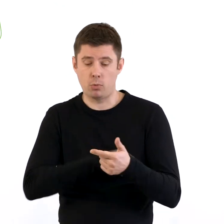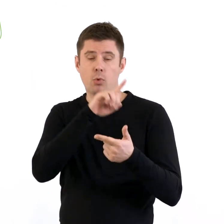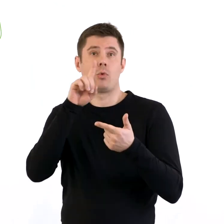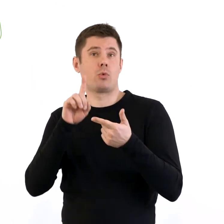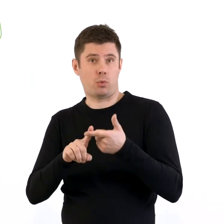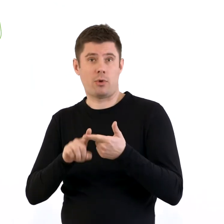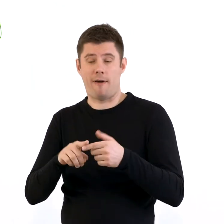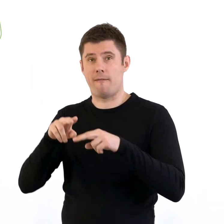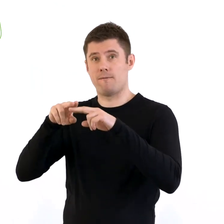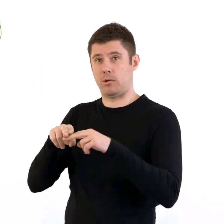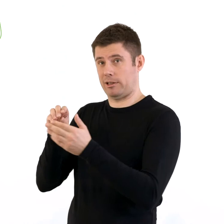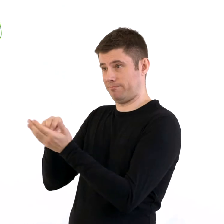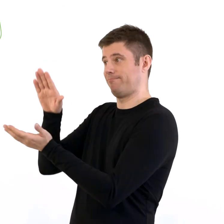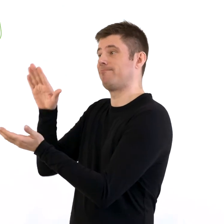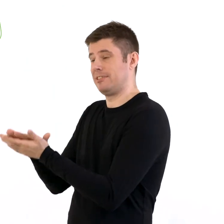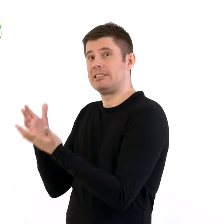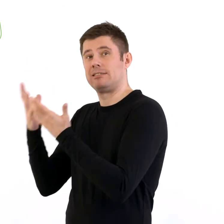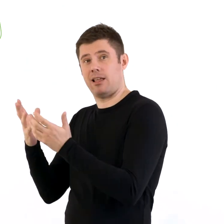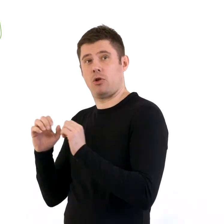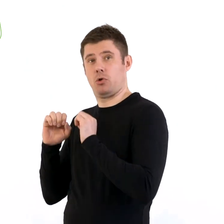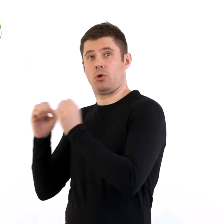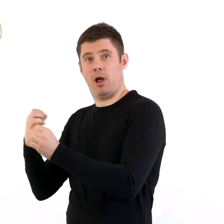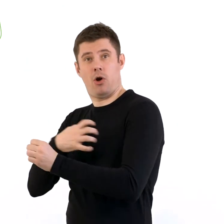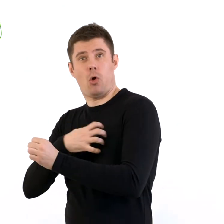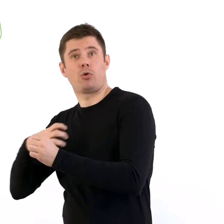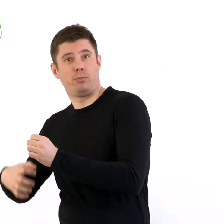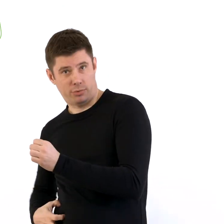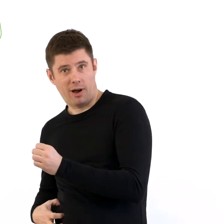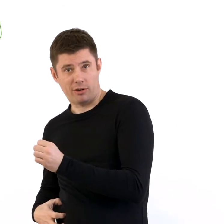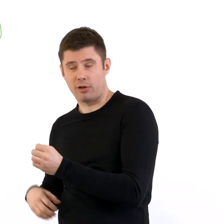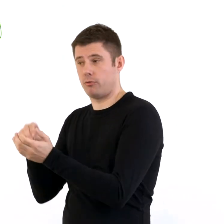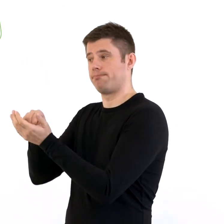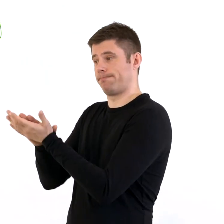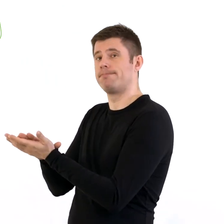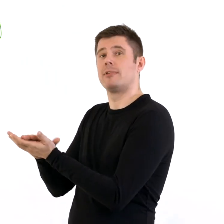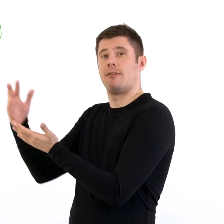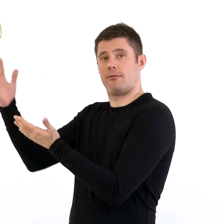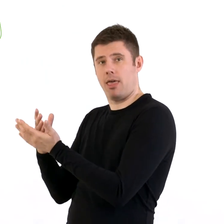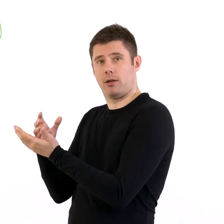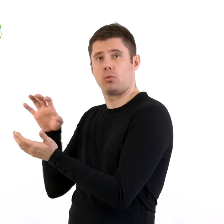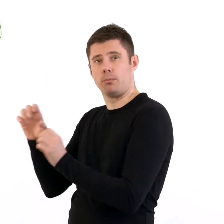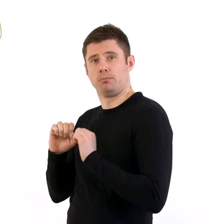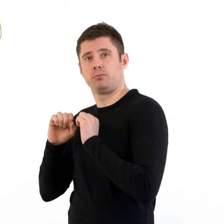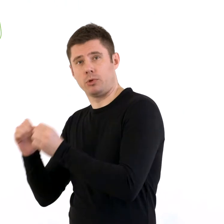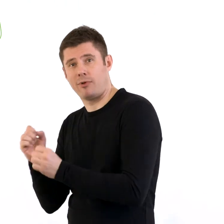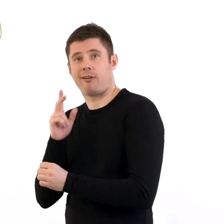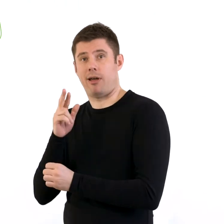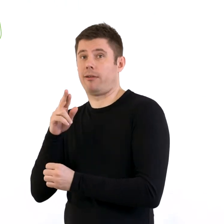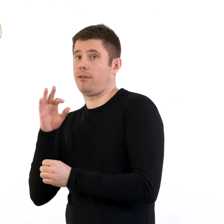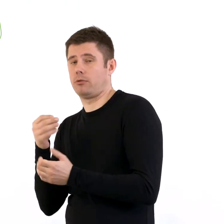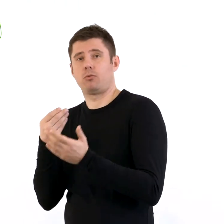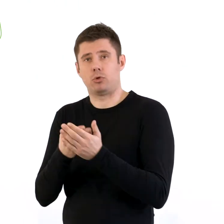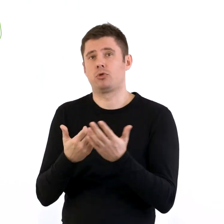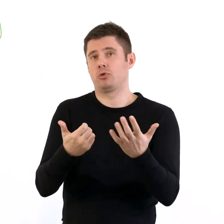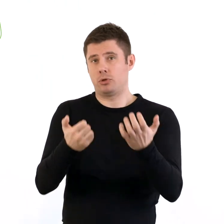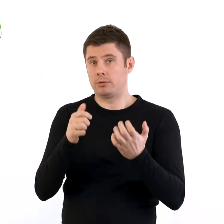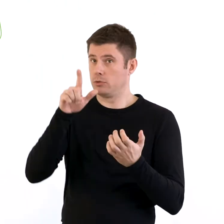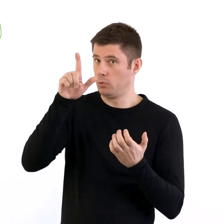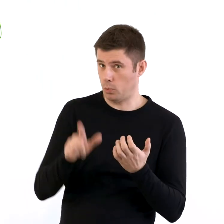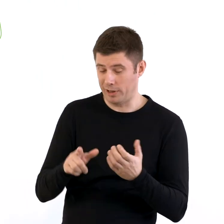rejestracja fundacji w KRS i w rejestrze przedsiębiorców KRS – 600 zł,